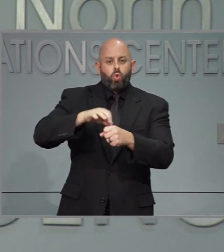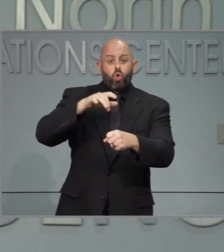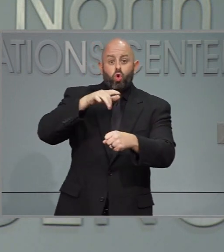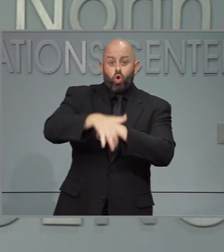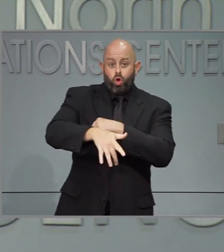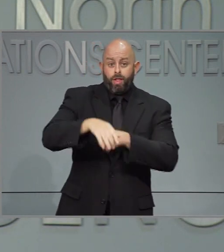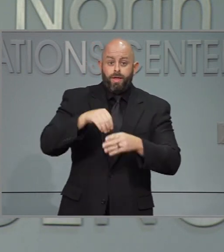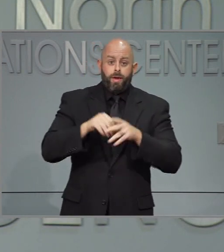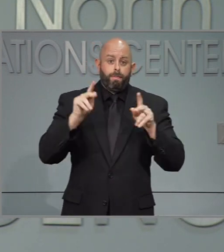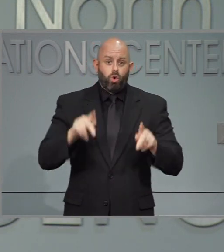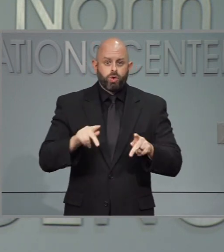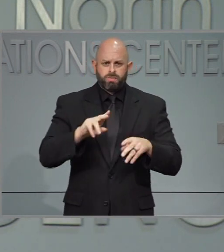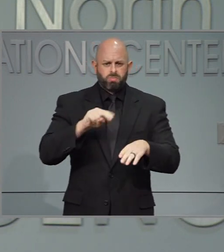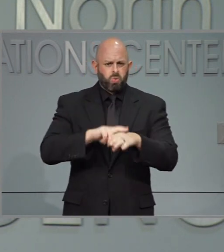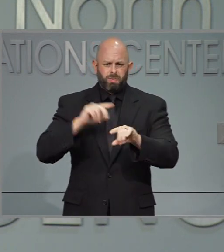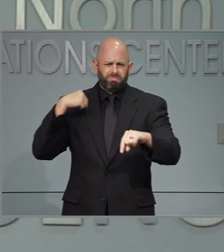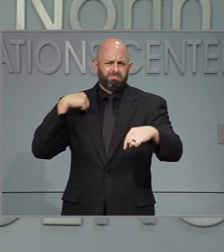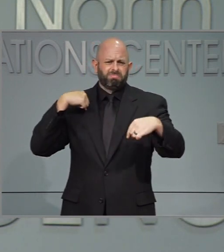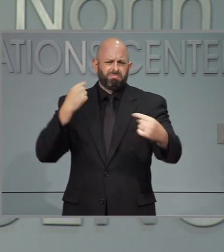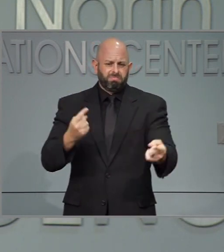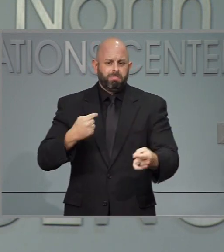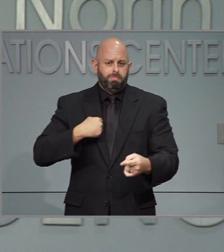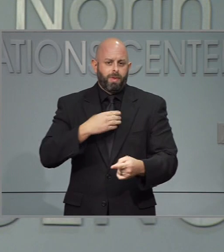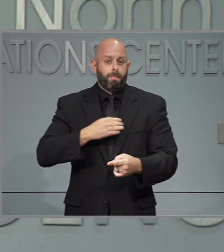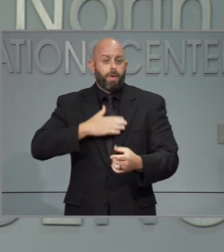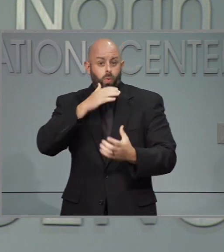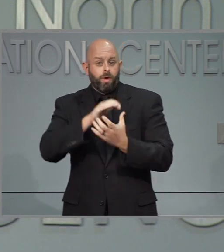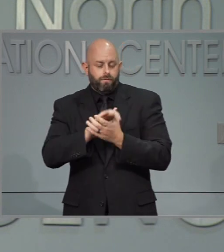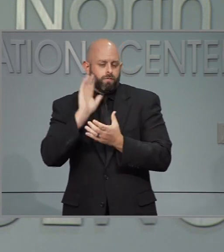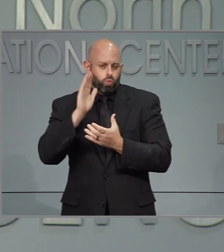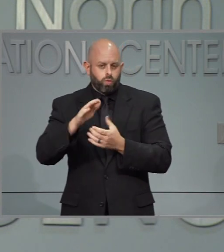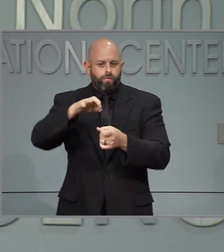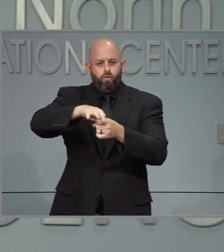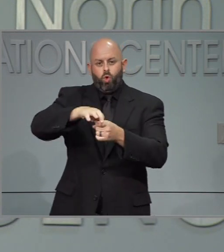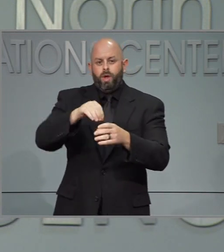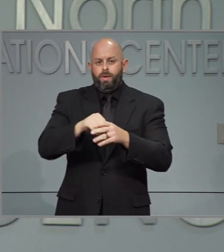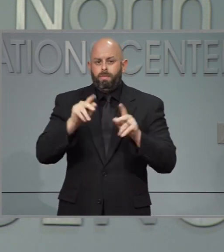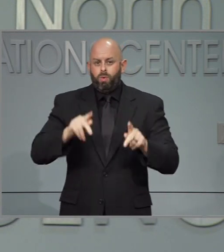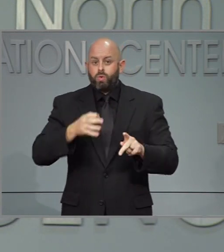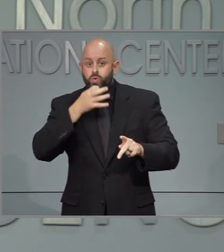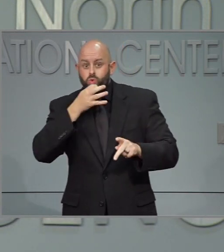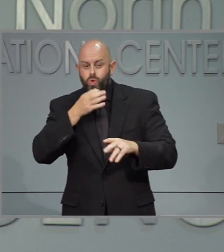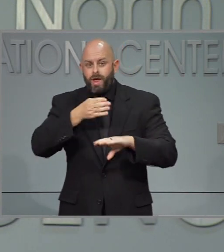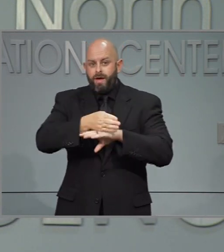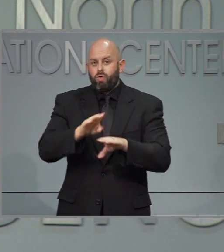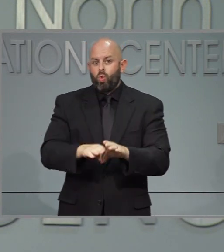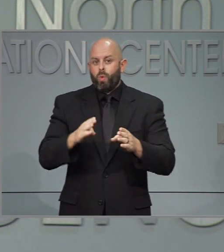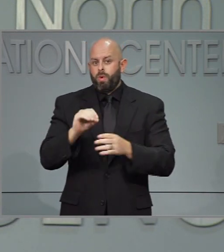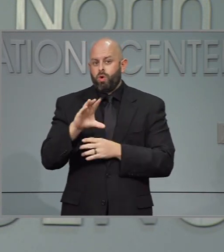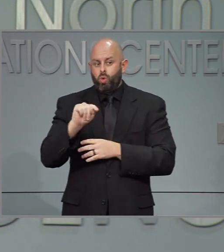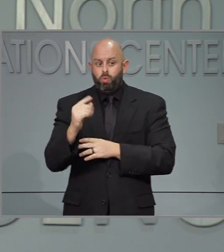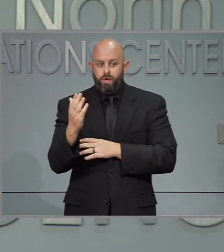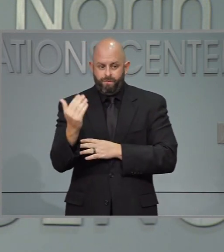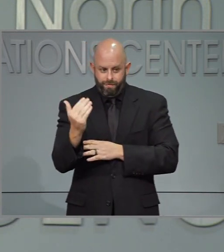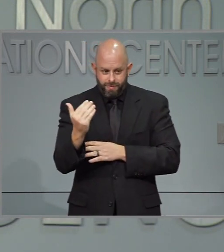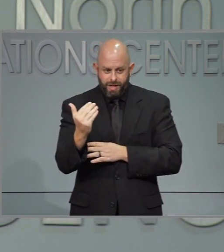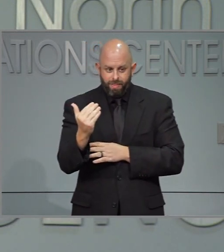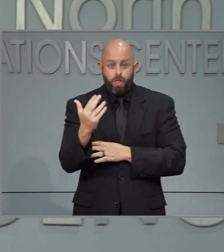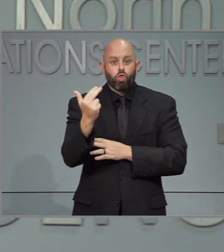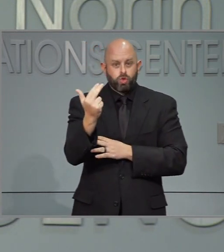Yo voy a votar en persona temprano y creo que también tenemos esta posibilidad de hacerlo.